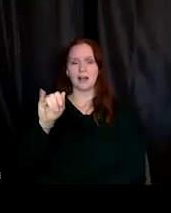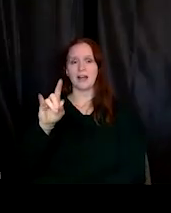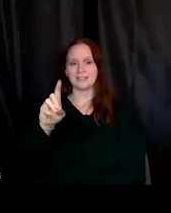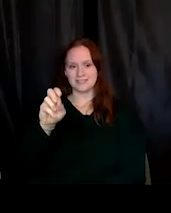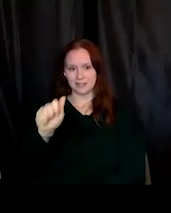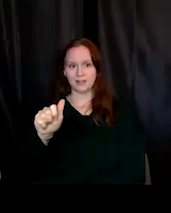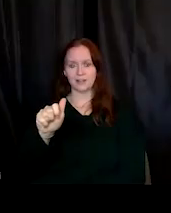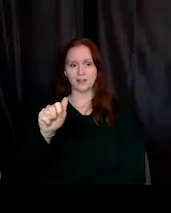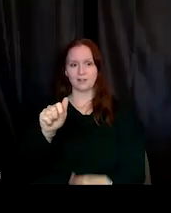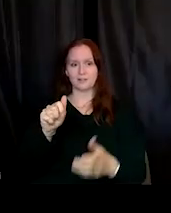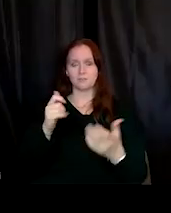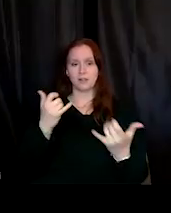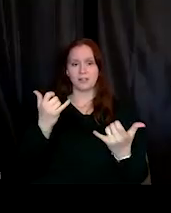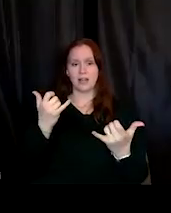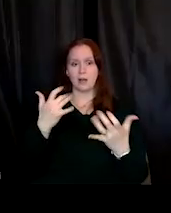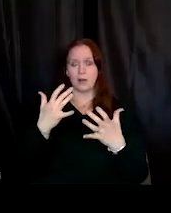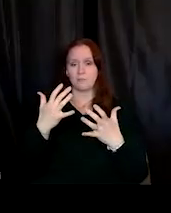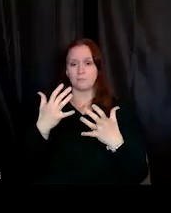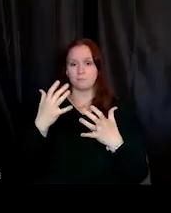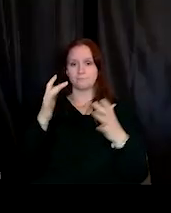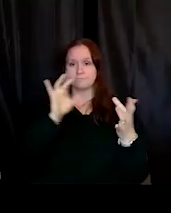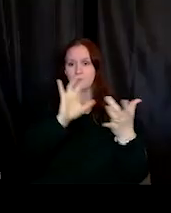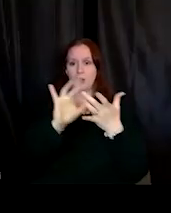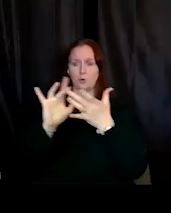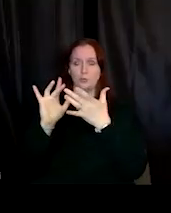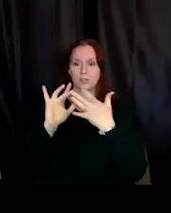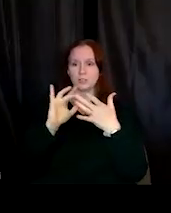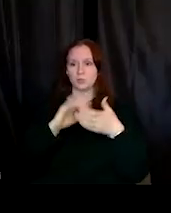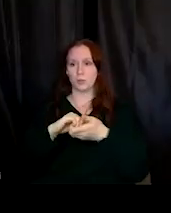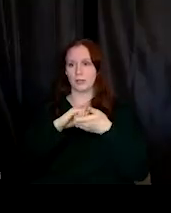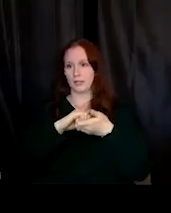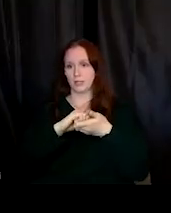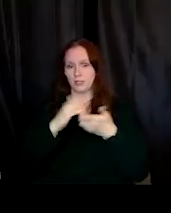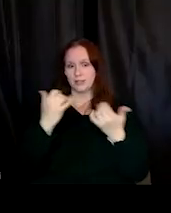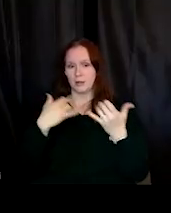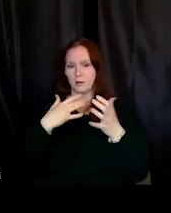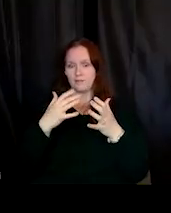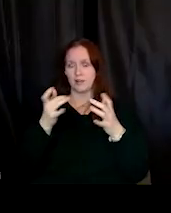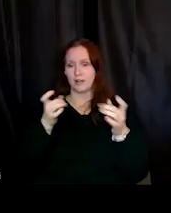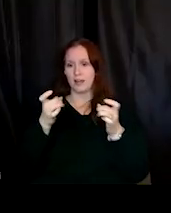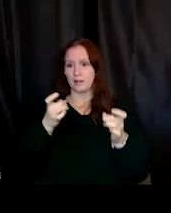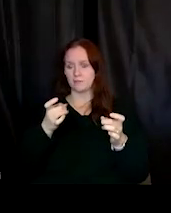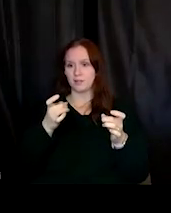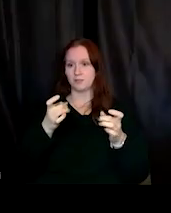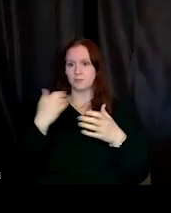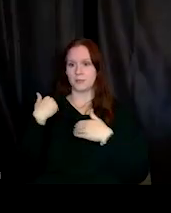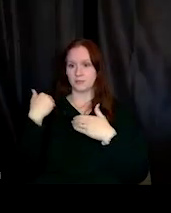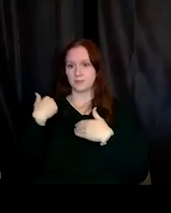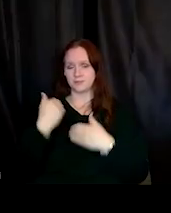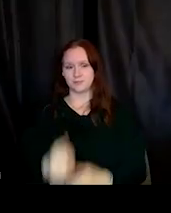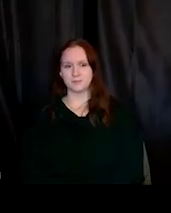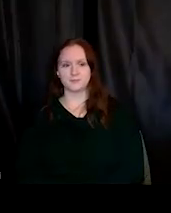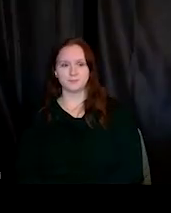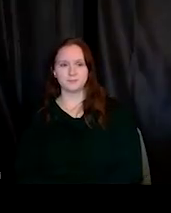a un modelo de entrega de servicios basado en citas. Es cierto que se requieren citas para todas las reclamaciones